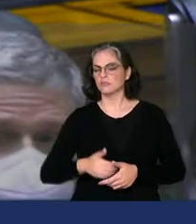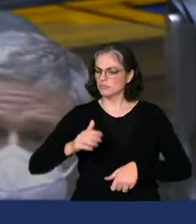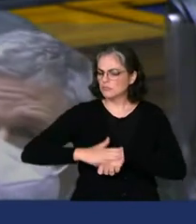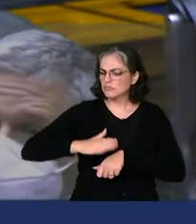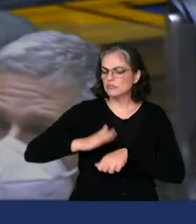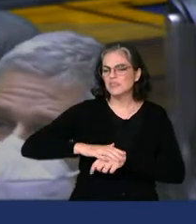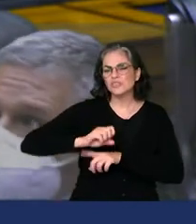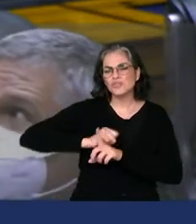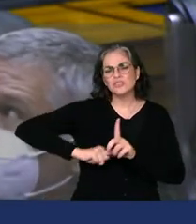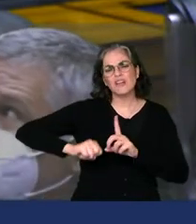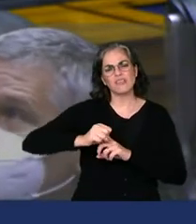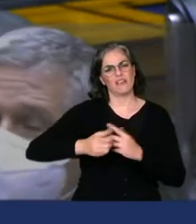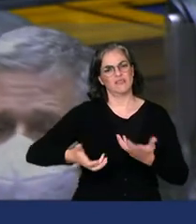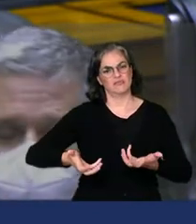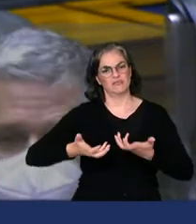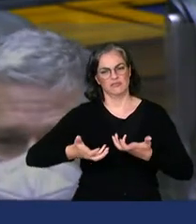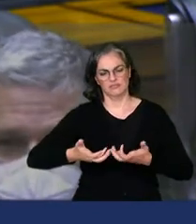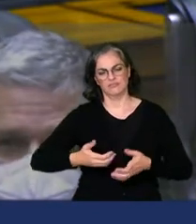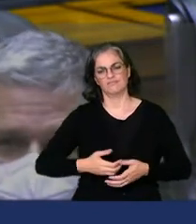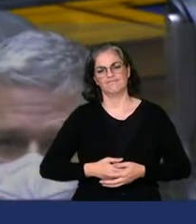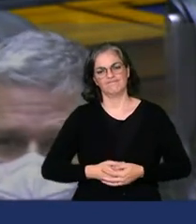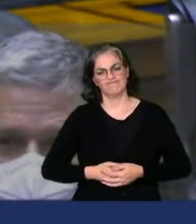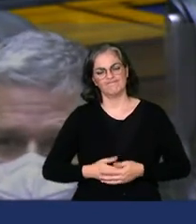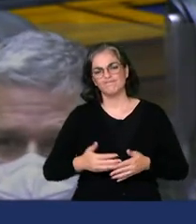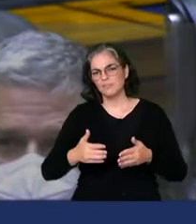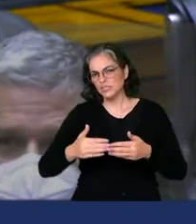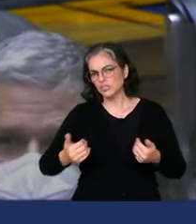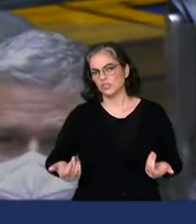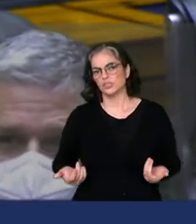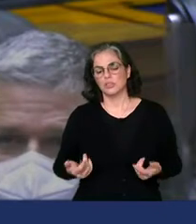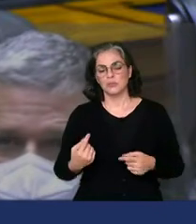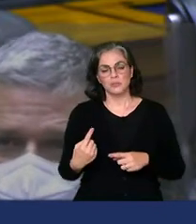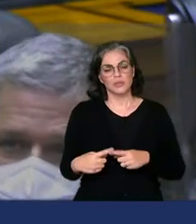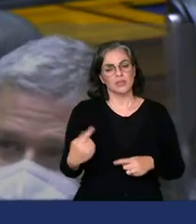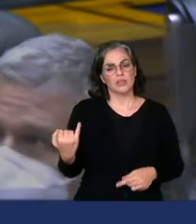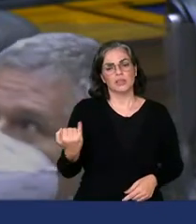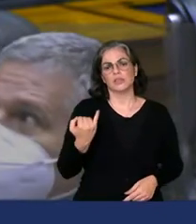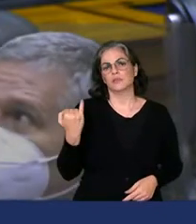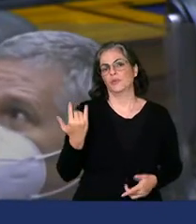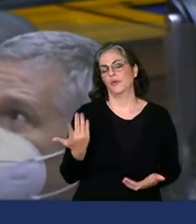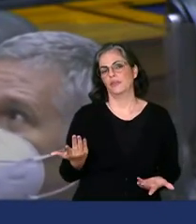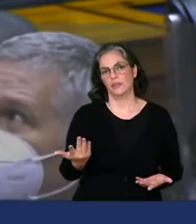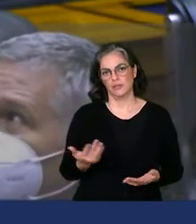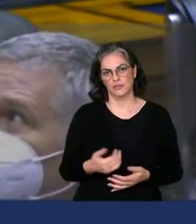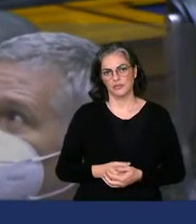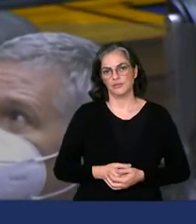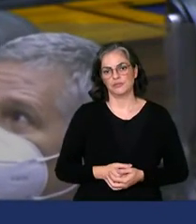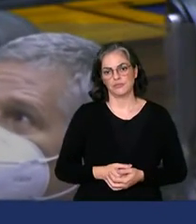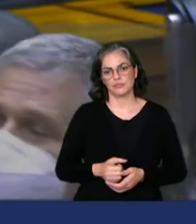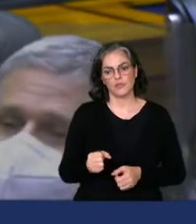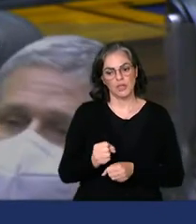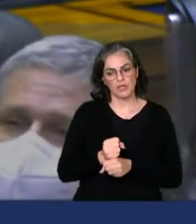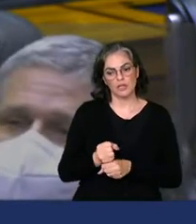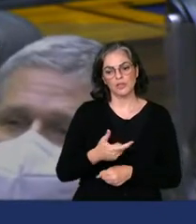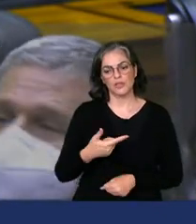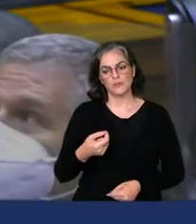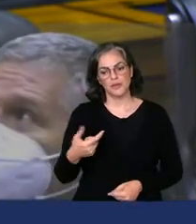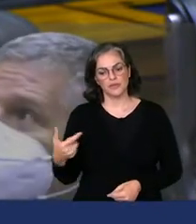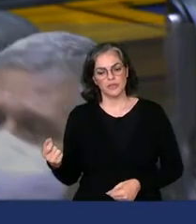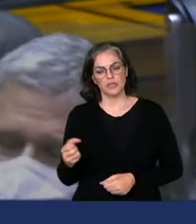DEMANDADA PELA SOCIEDADE EM FUNÇÃO DE TODA EFICÁCIA DA IMPORTÂNCIA QUE FOI PARA